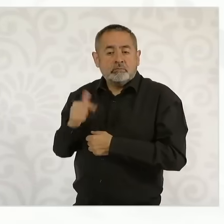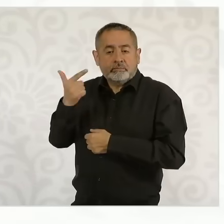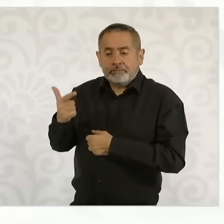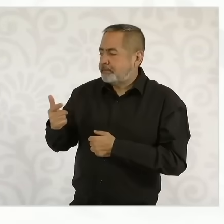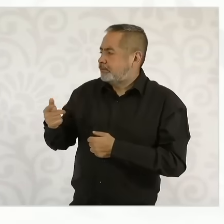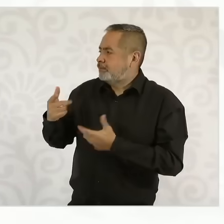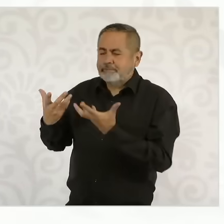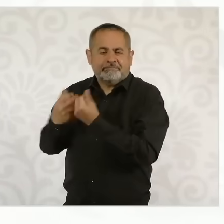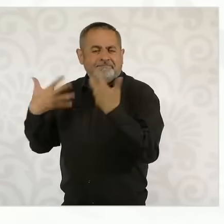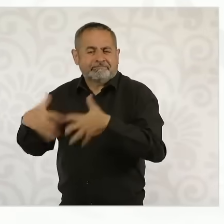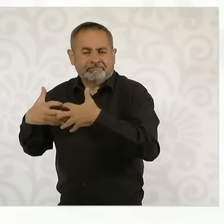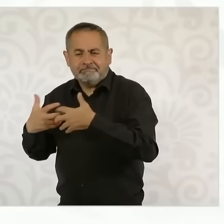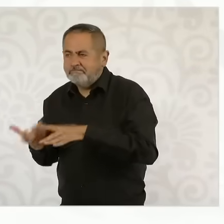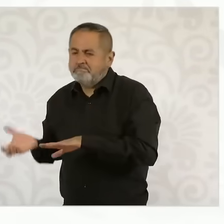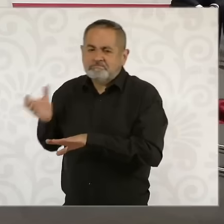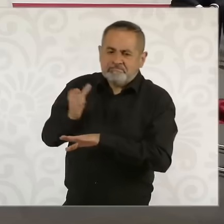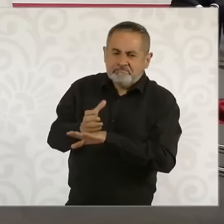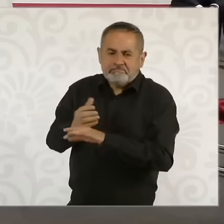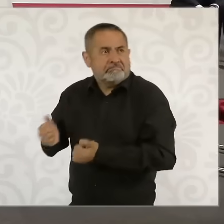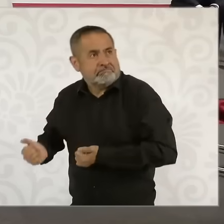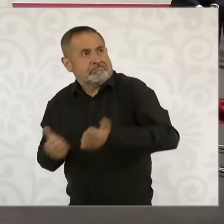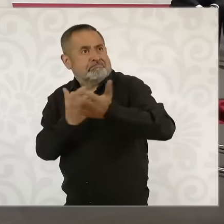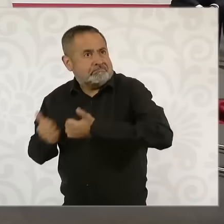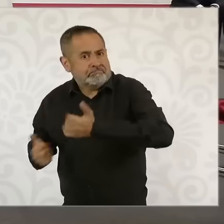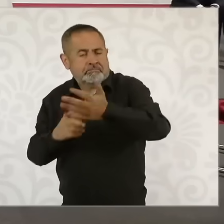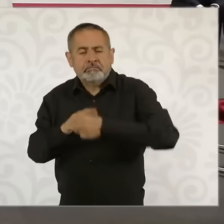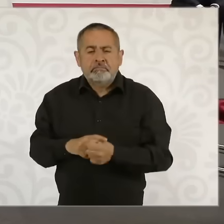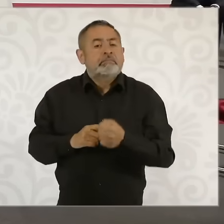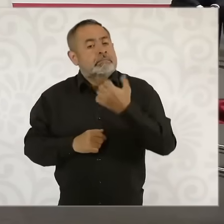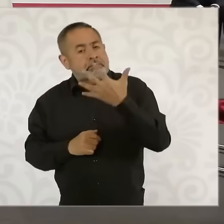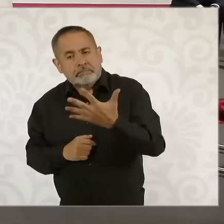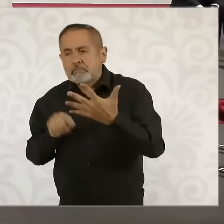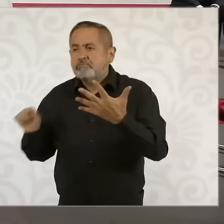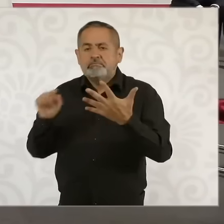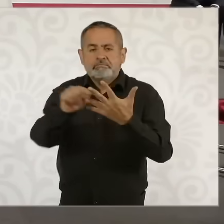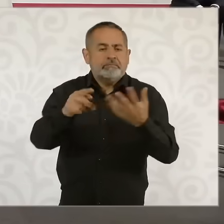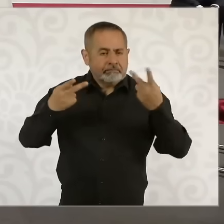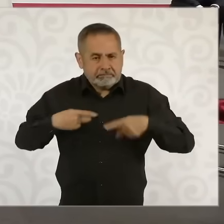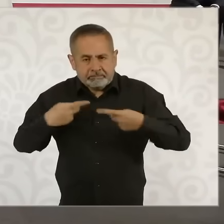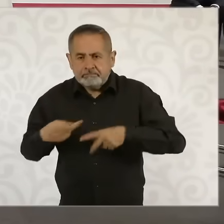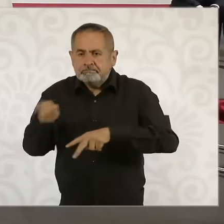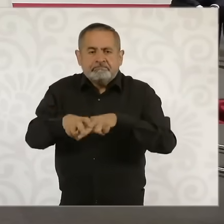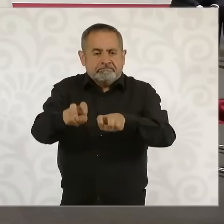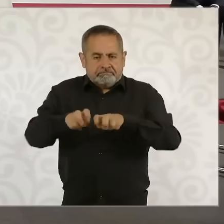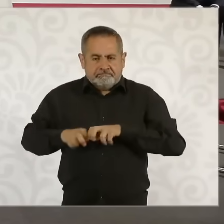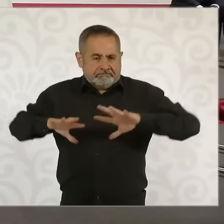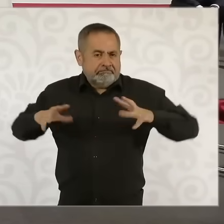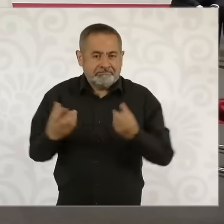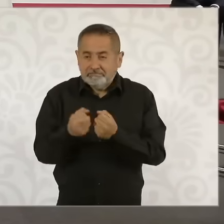y cinco más de operaciones aéreas de pasajeros que también transportan carga sumando un total de 52.